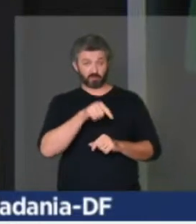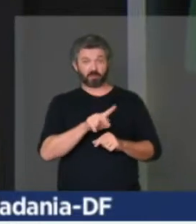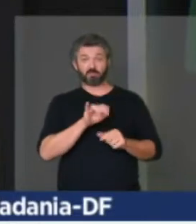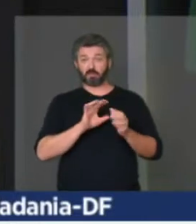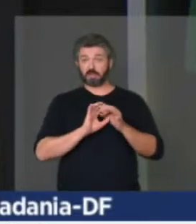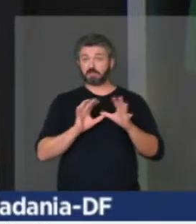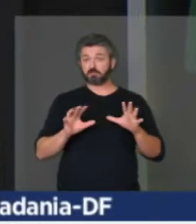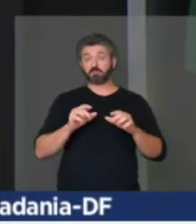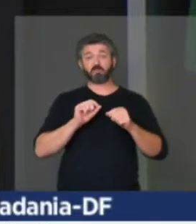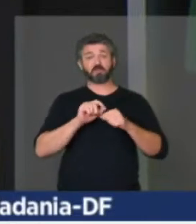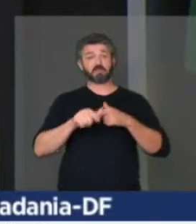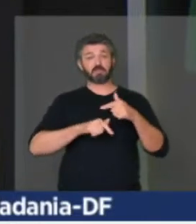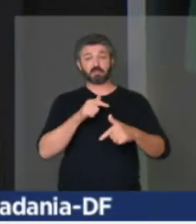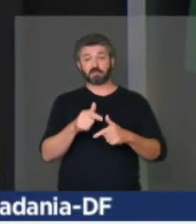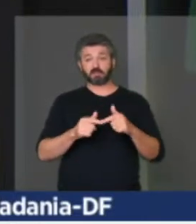OU OUTRA FORMA DE TRABALHO É